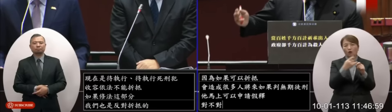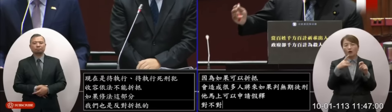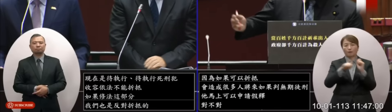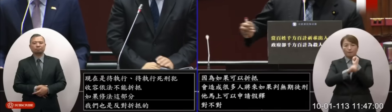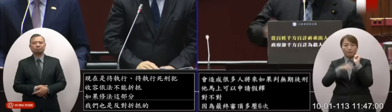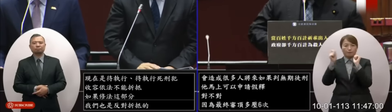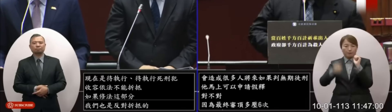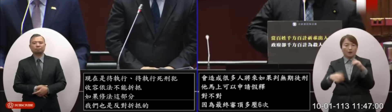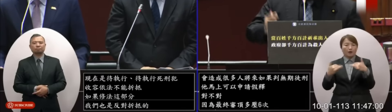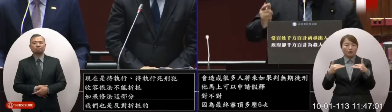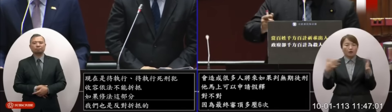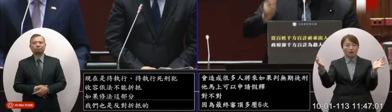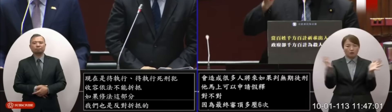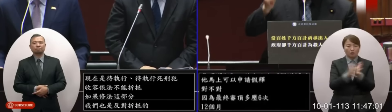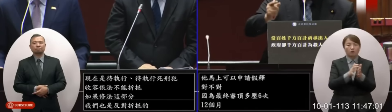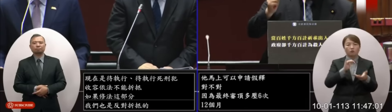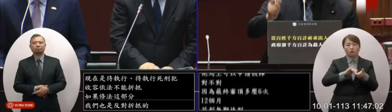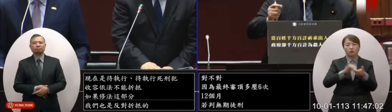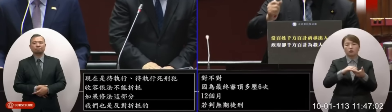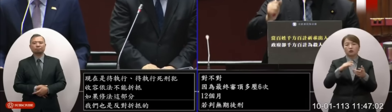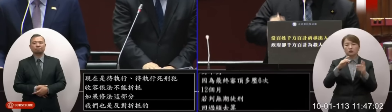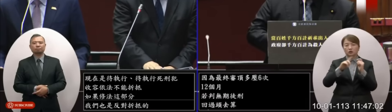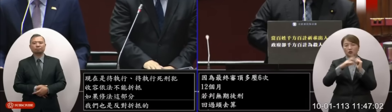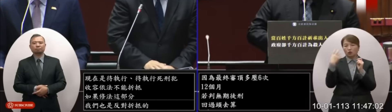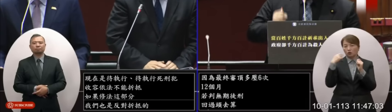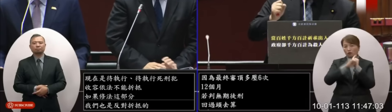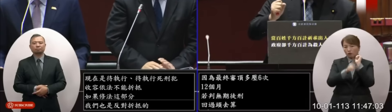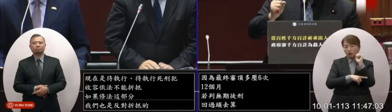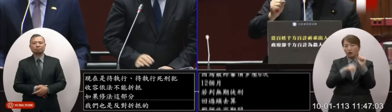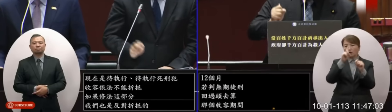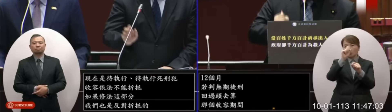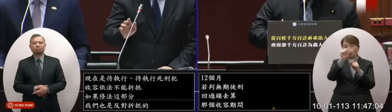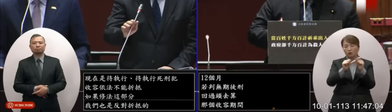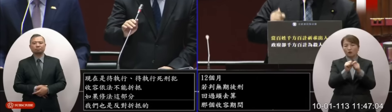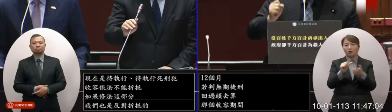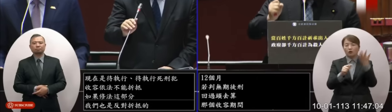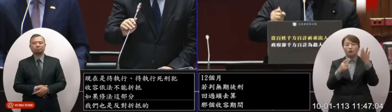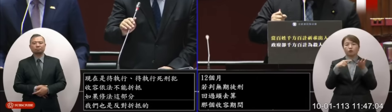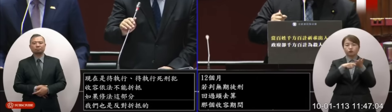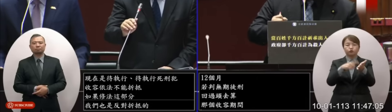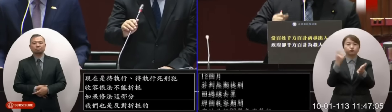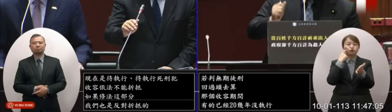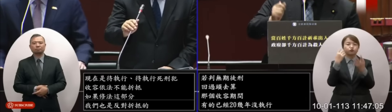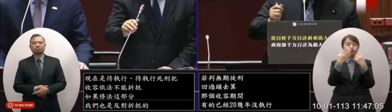那收容期間加進來 搞不好是用舊法 15年得假釋的申請的話 那搞不好